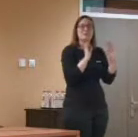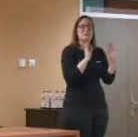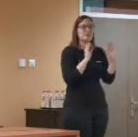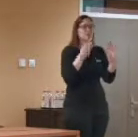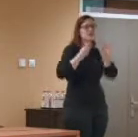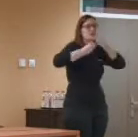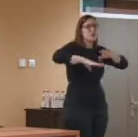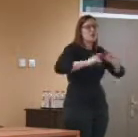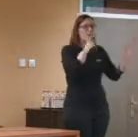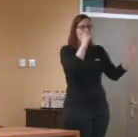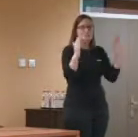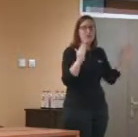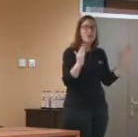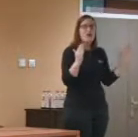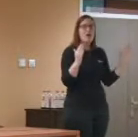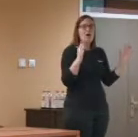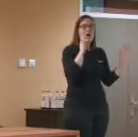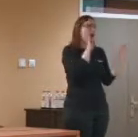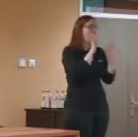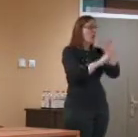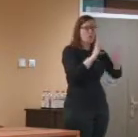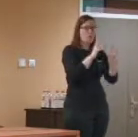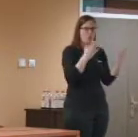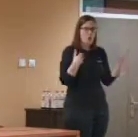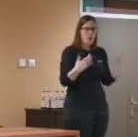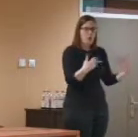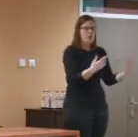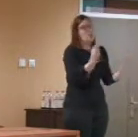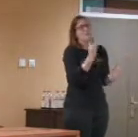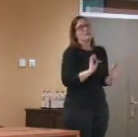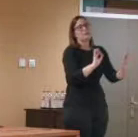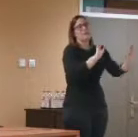etapa, tenemos muy pocos. Es verdad que hay algunas excepciones, como la que hemos nombrado antes